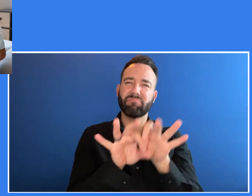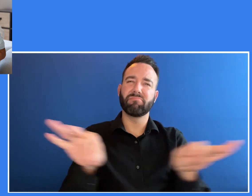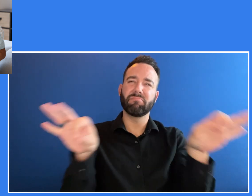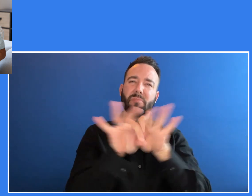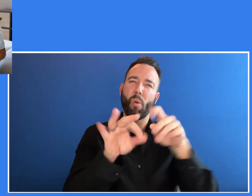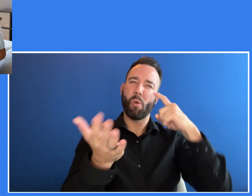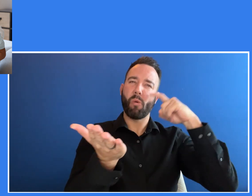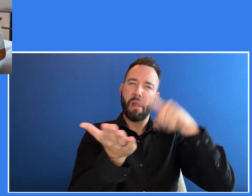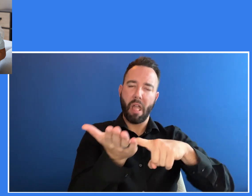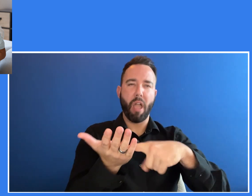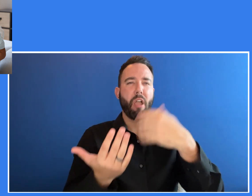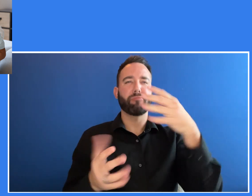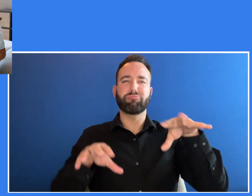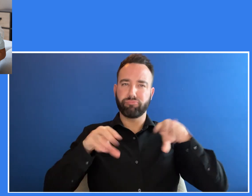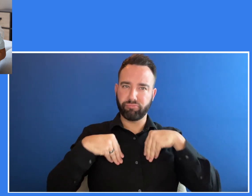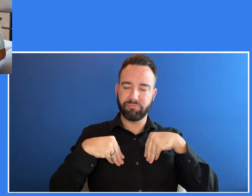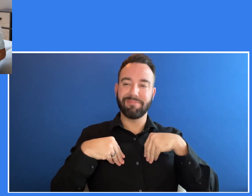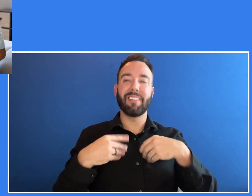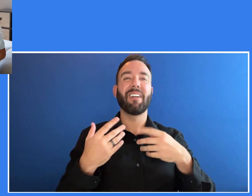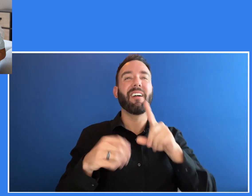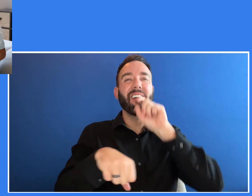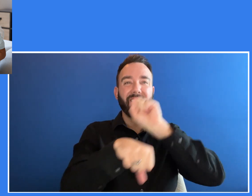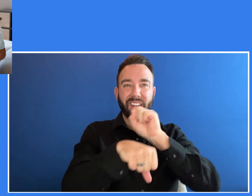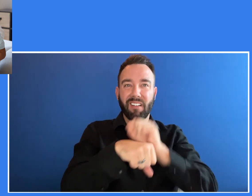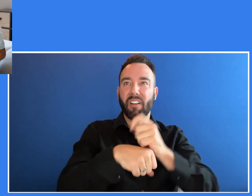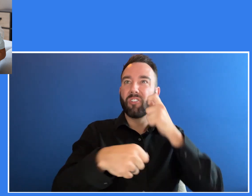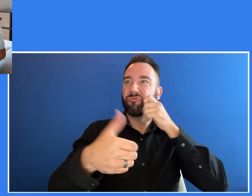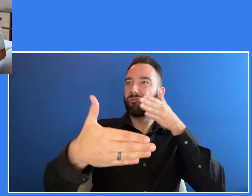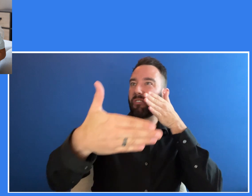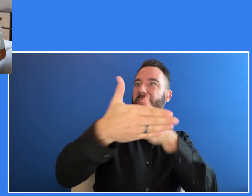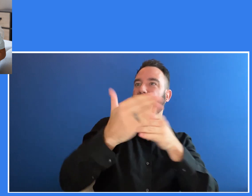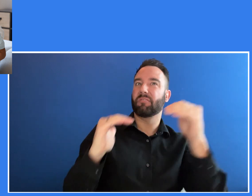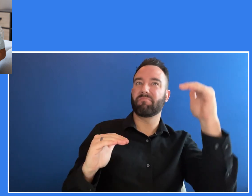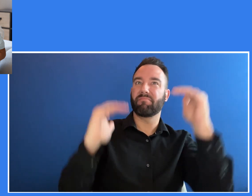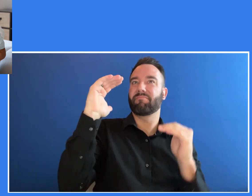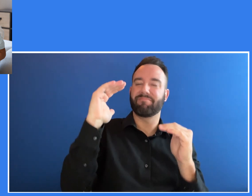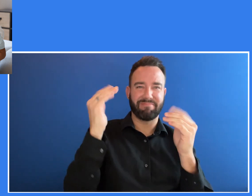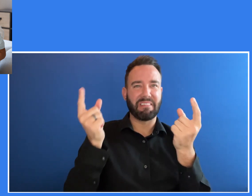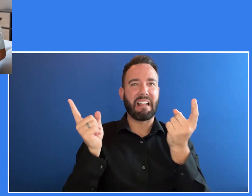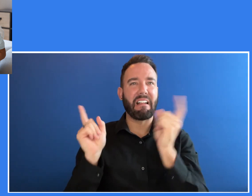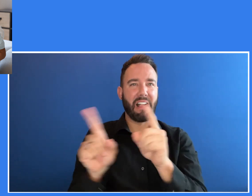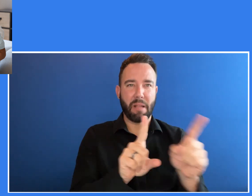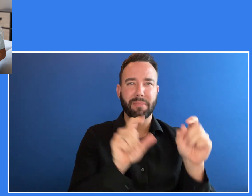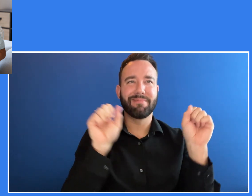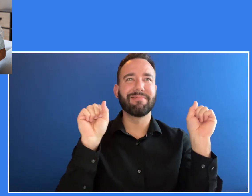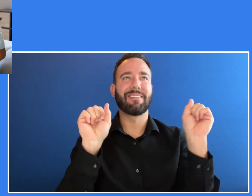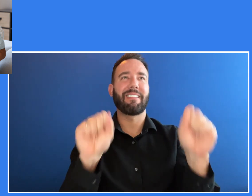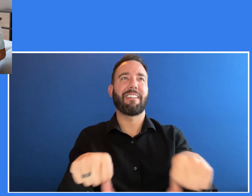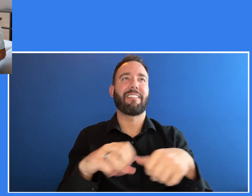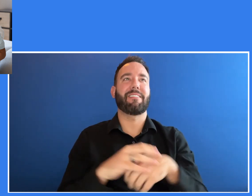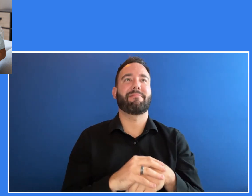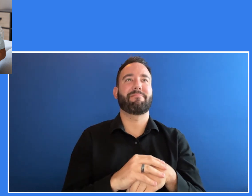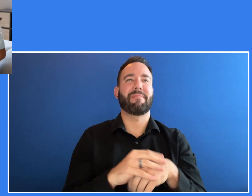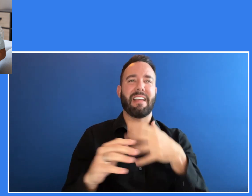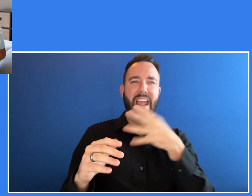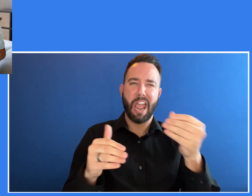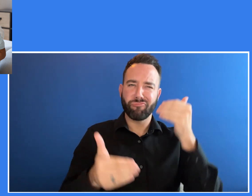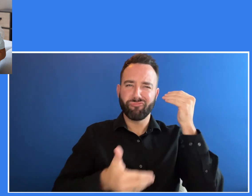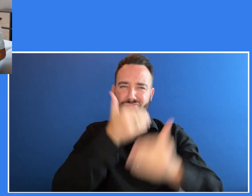incluye identificar dónde existe racismo en los entornos de atención médica y tomar medidas para combatirlo.